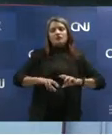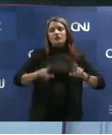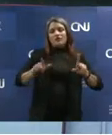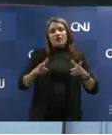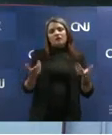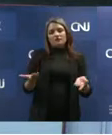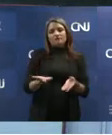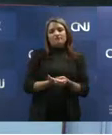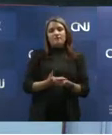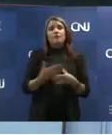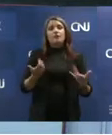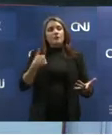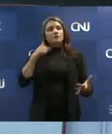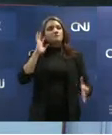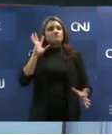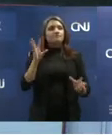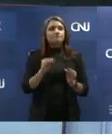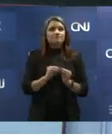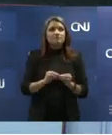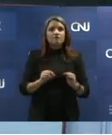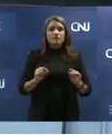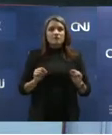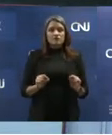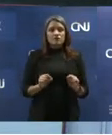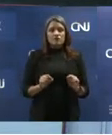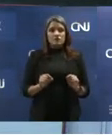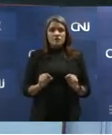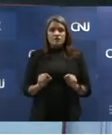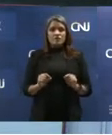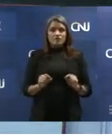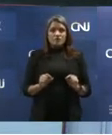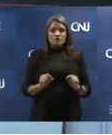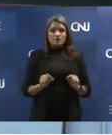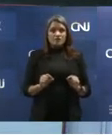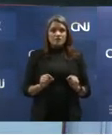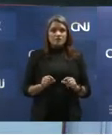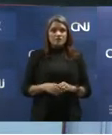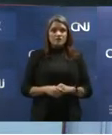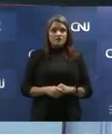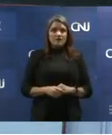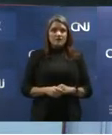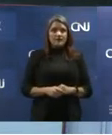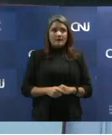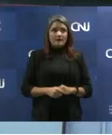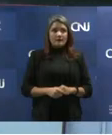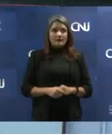entendendo aqui pela instauração do processo administrativo disciplinar